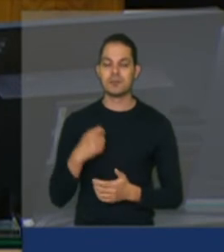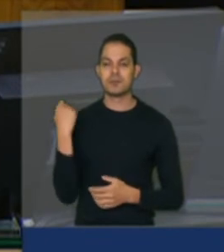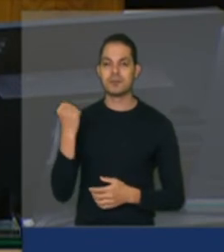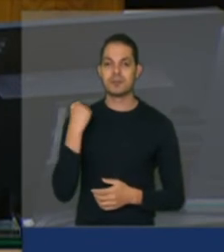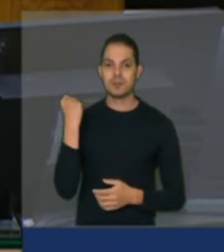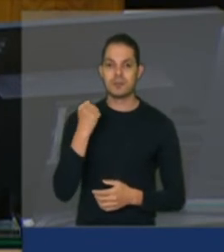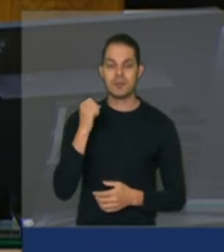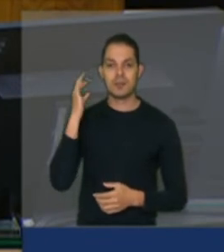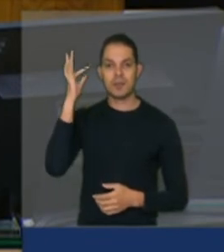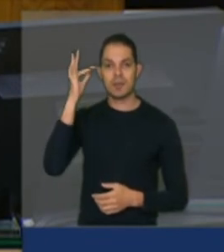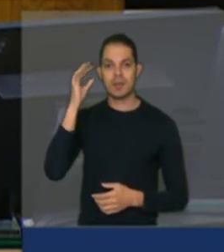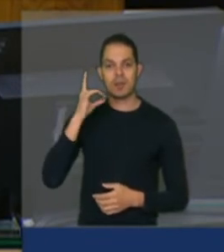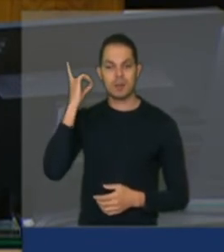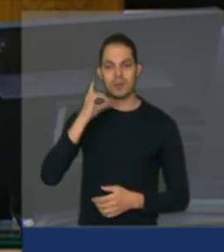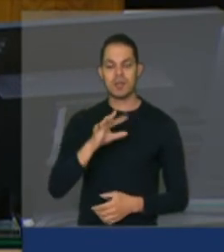FÁBIO HENRIQUE. DEPUTADO FÁBIO HENRIQUE, ENTÃO VAMOS